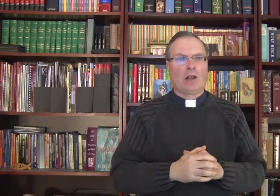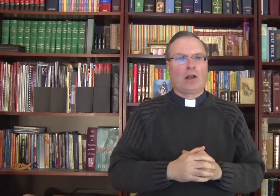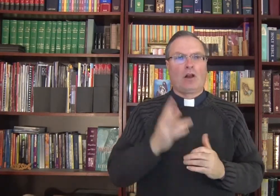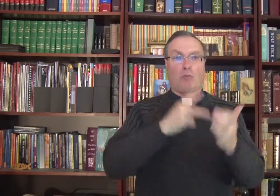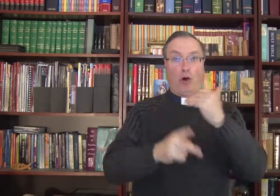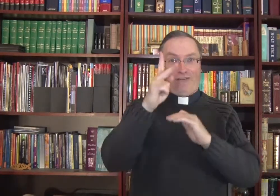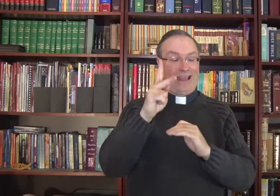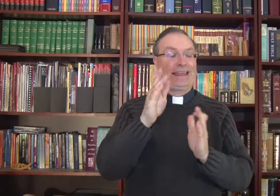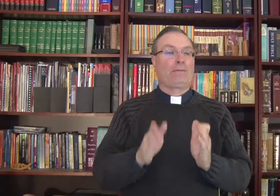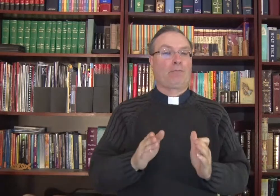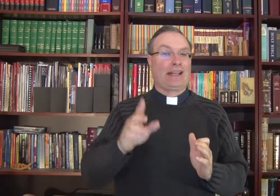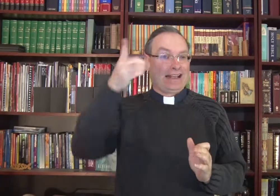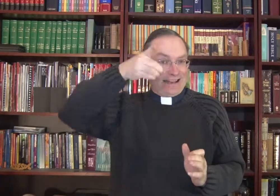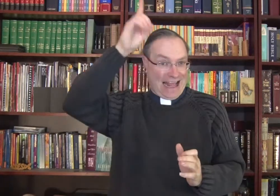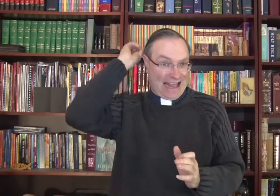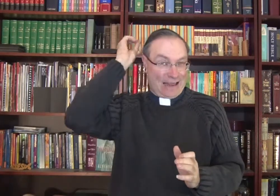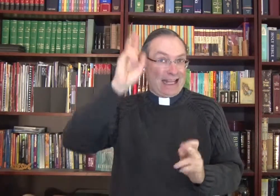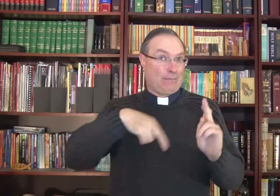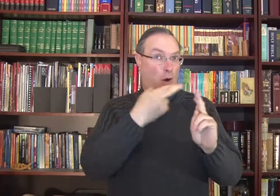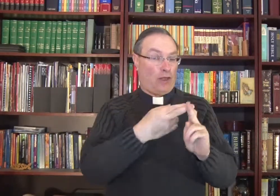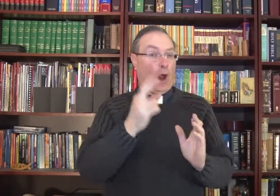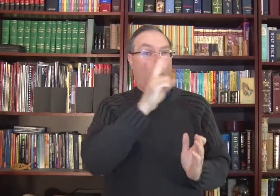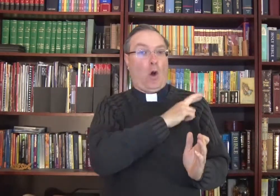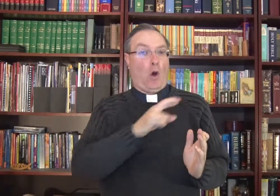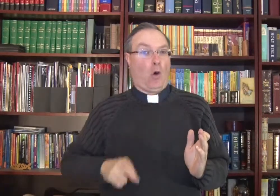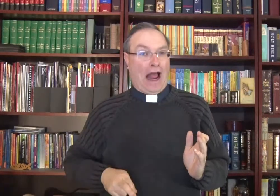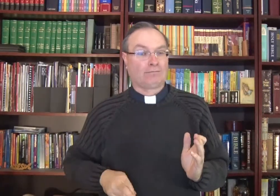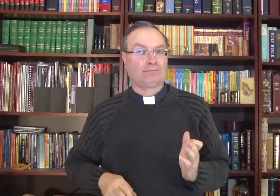Le prophète Daniel répondait au roi: